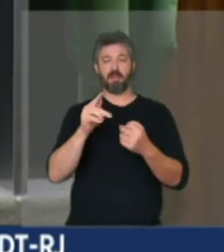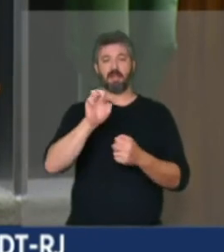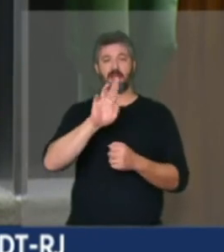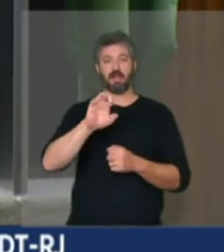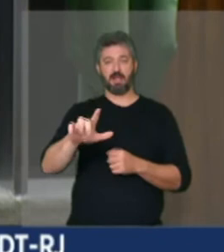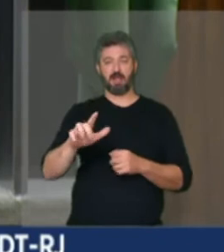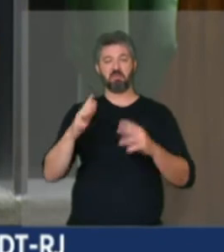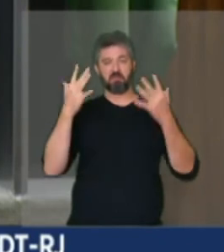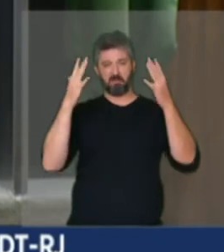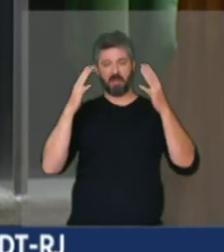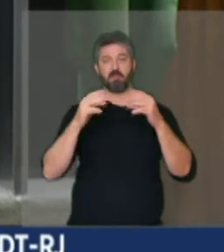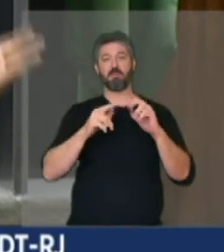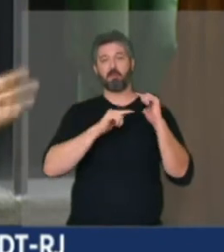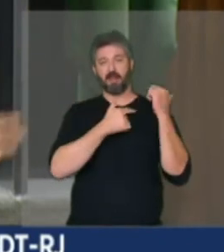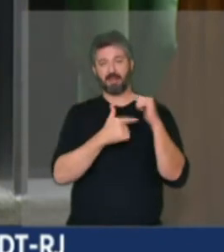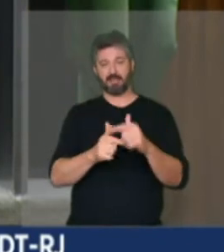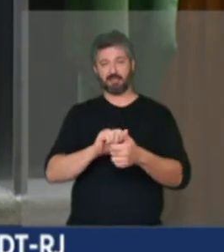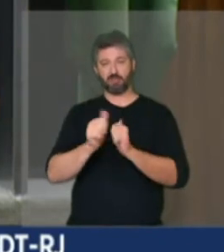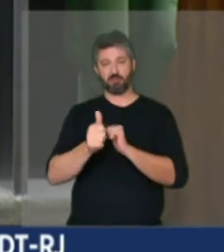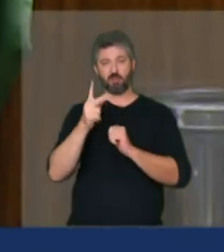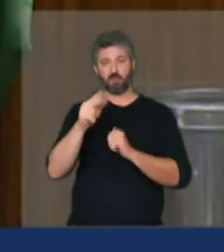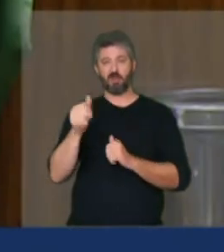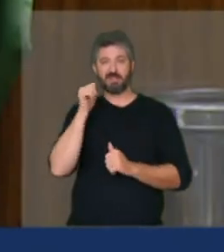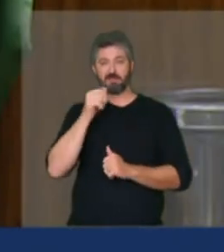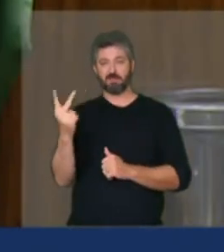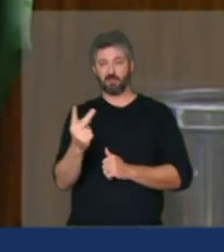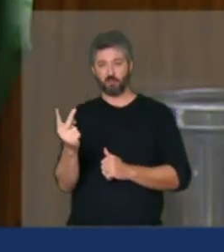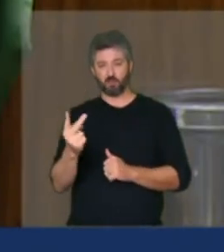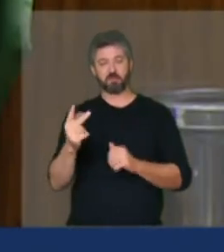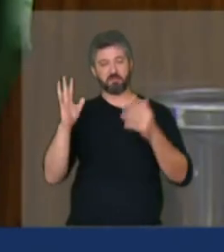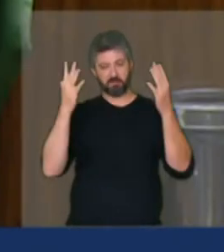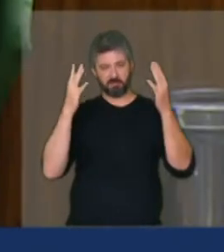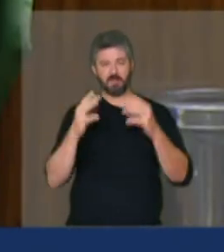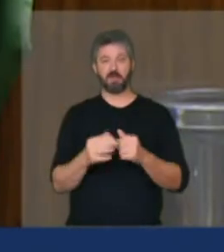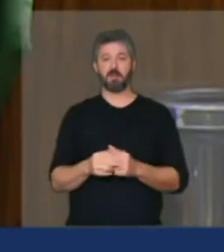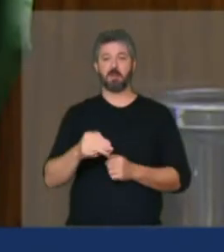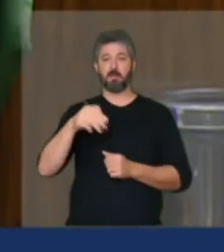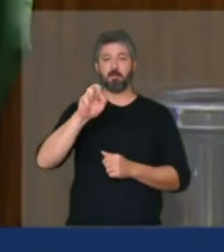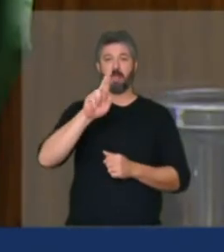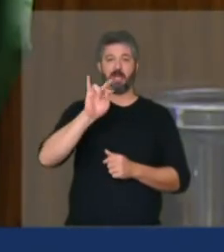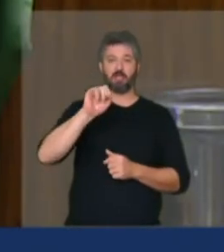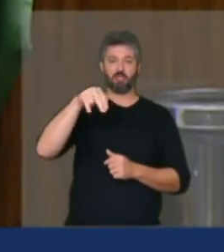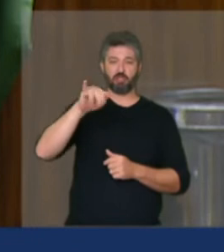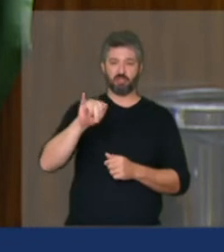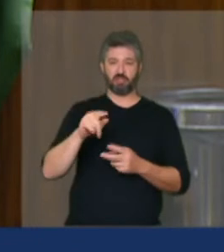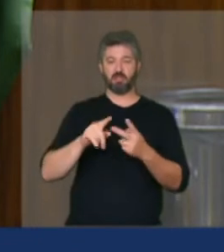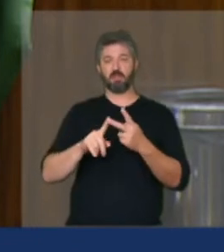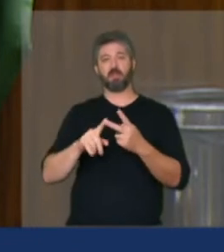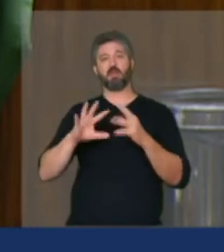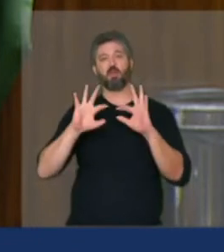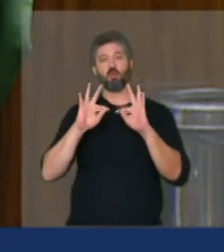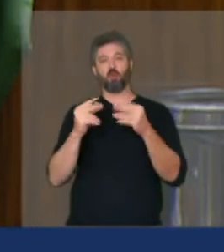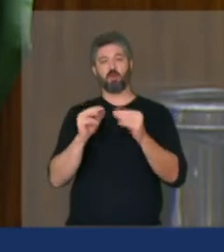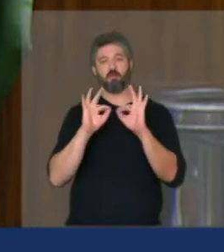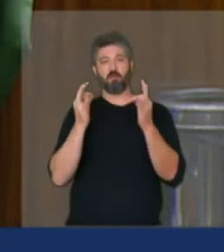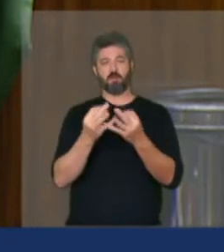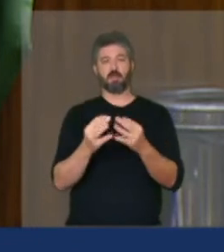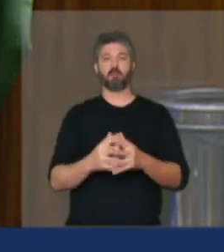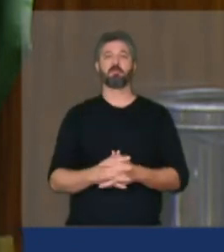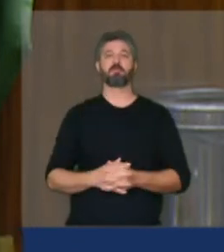ESSAS GRANDES VELEJADORAS. PARABÉNS MARTINE! PARABÉNS AXEL, TORBEN E LARS GRAEL. -- [PRESIDENTE]: OK,